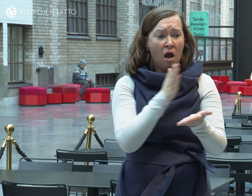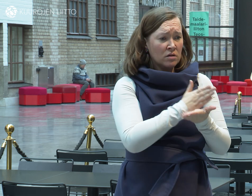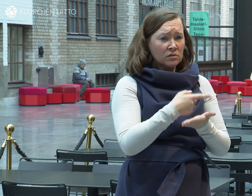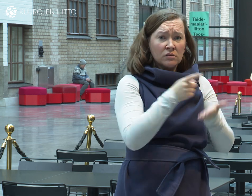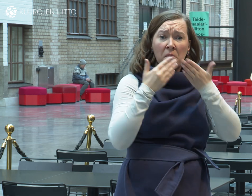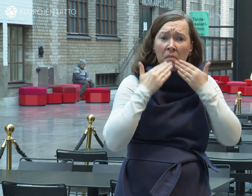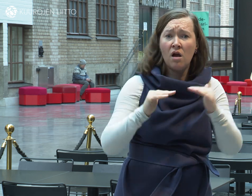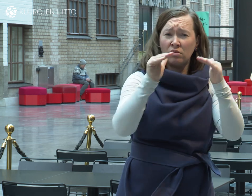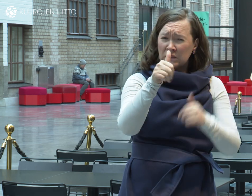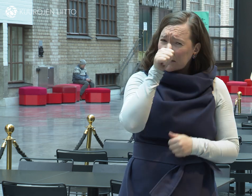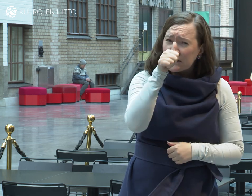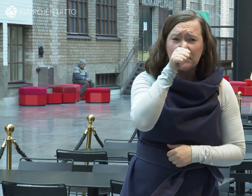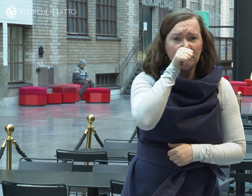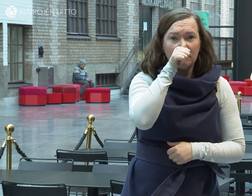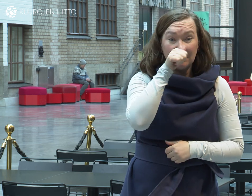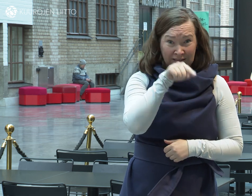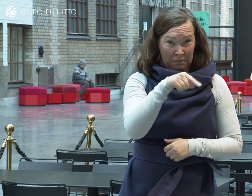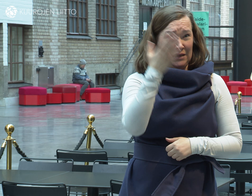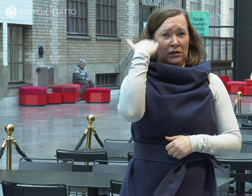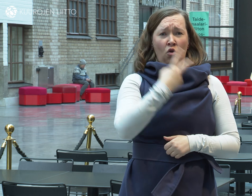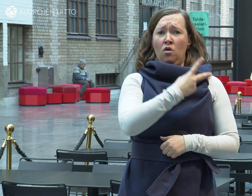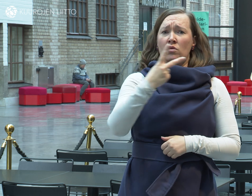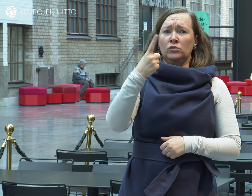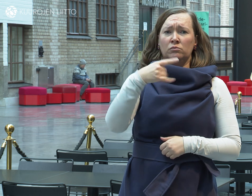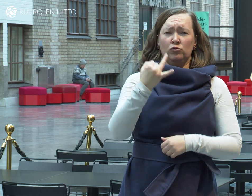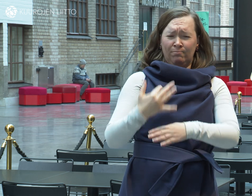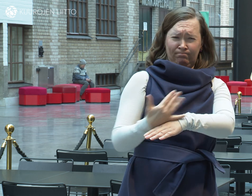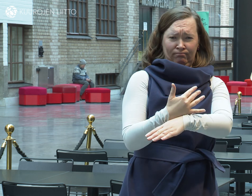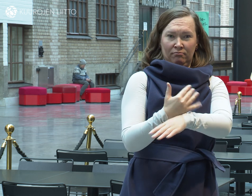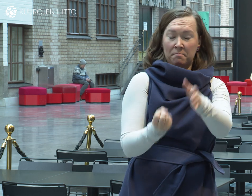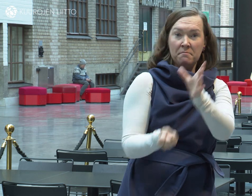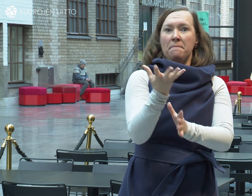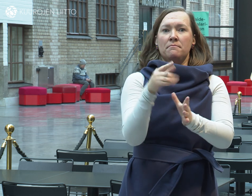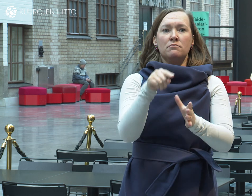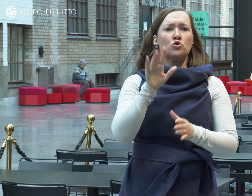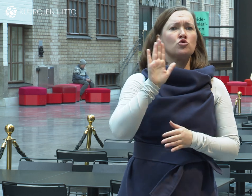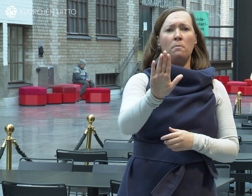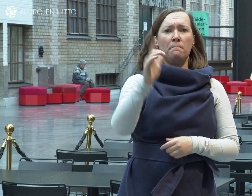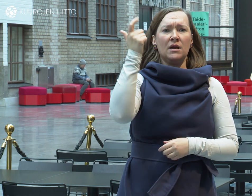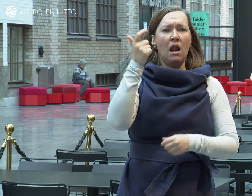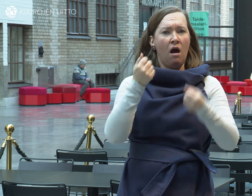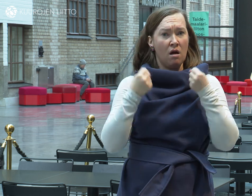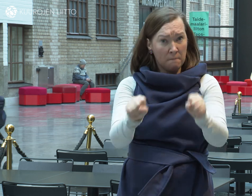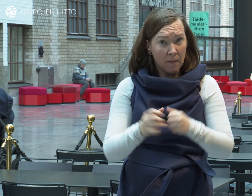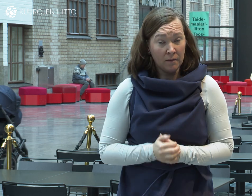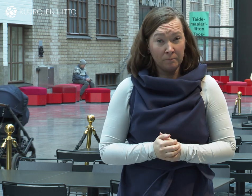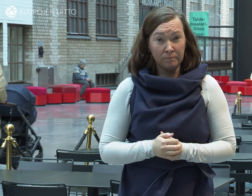Asioita ei mitenkään saatu paremmaksi. Tästä turhautumisesta syntyi silloinen StopKela-kampanja.